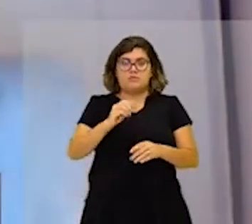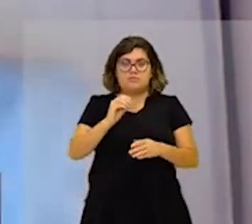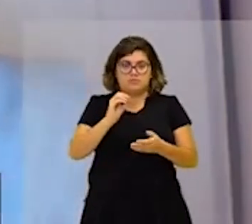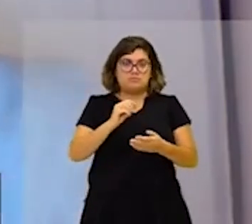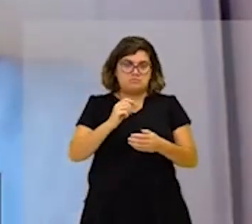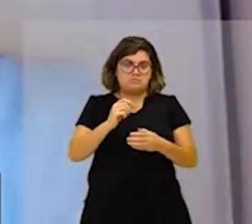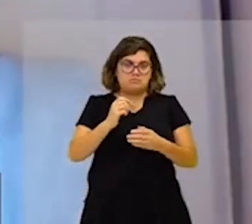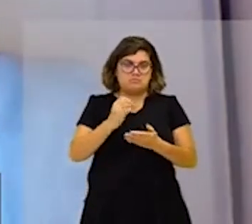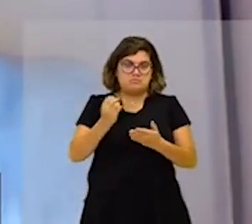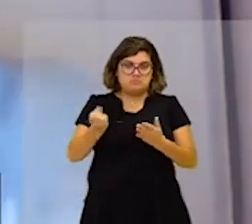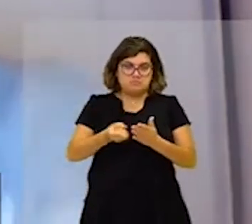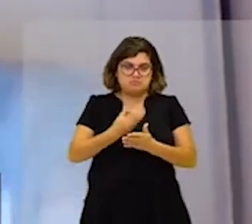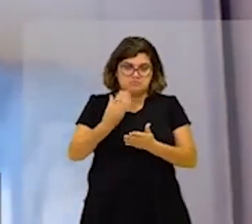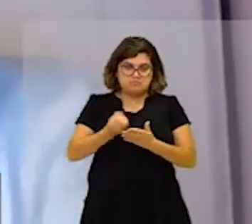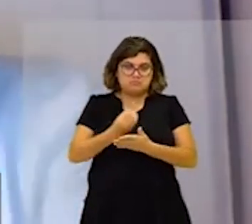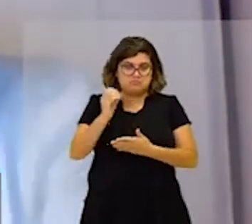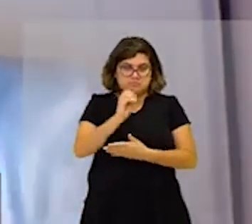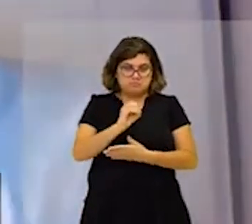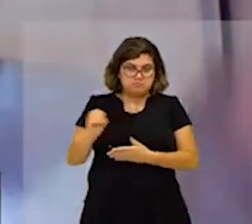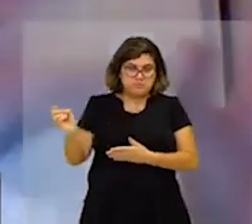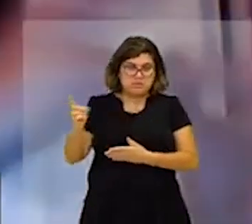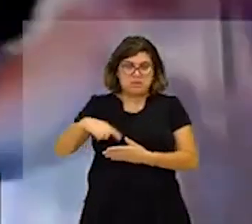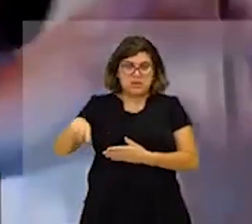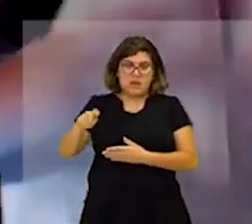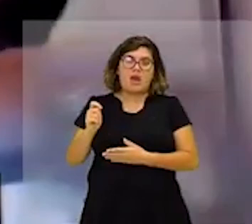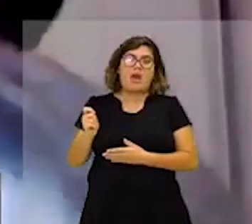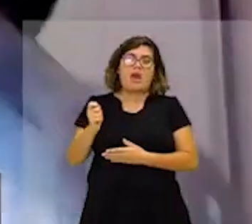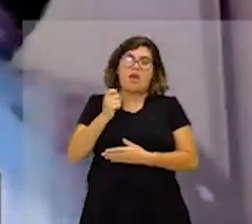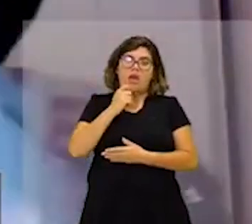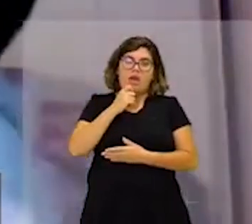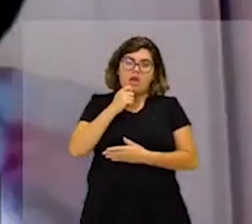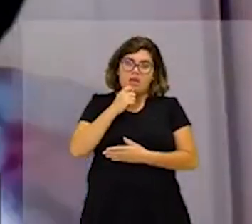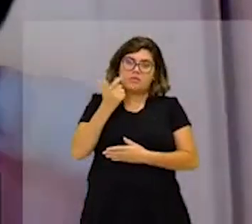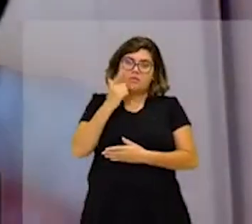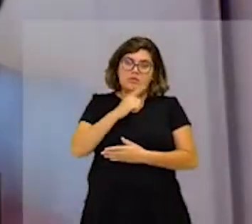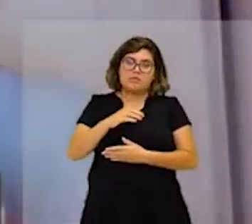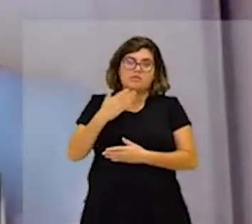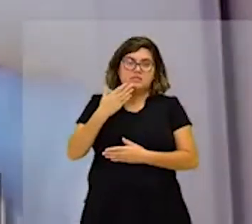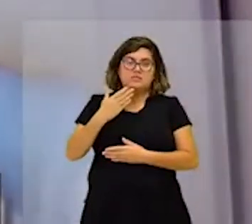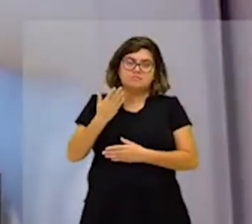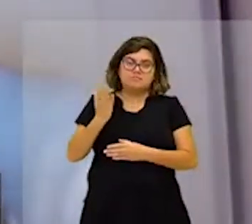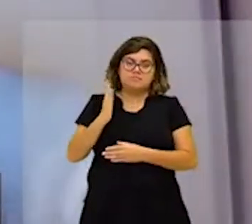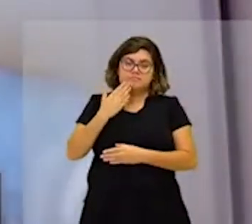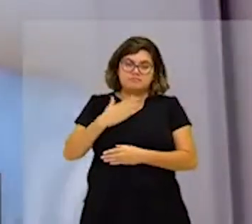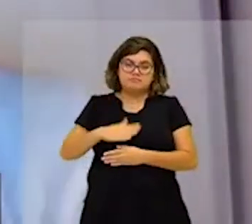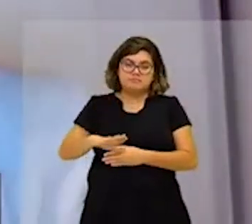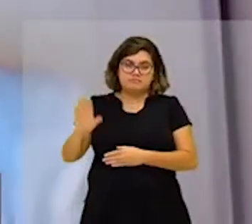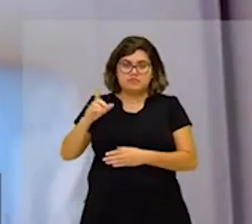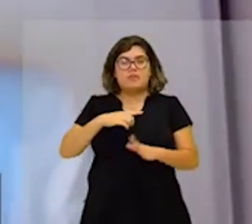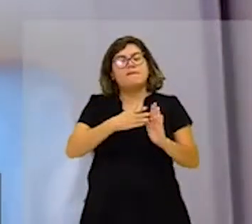inelegíveis Então o que acontece com esse essa histórico dos que dispositivos né constitucionais